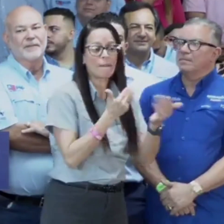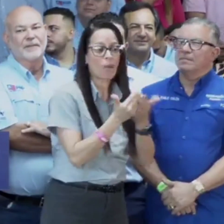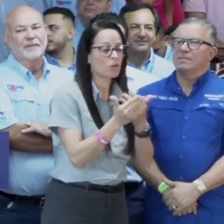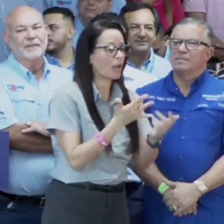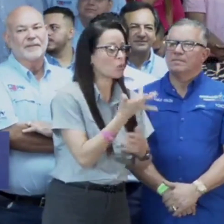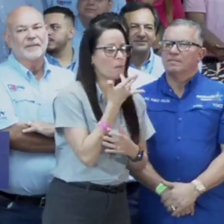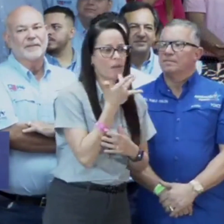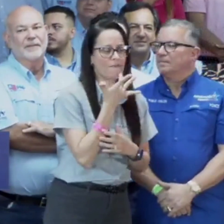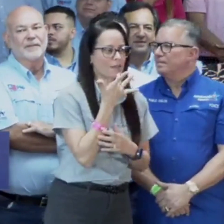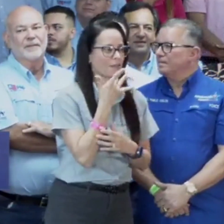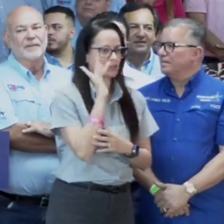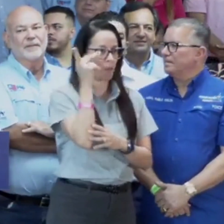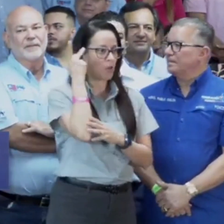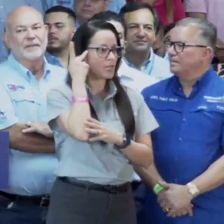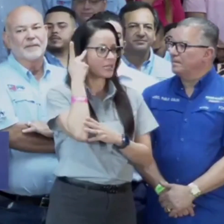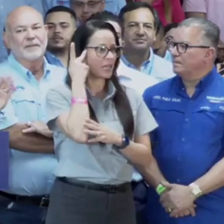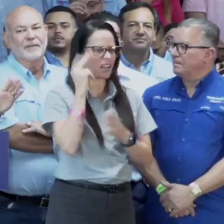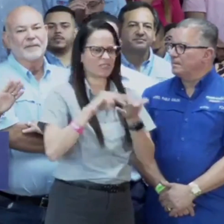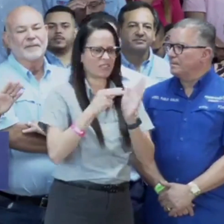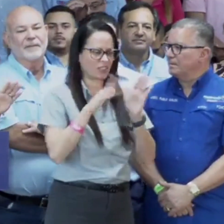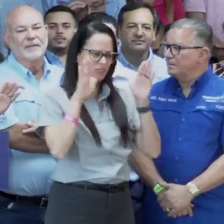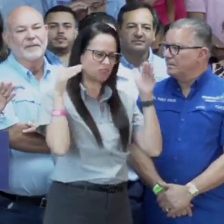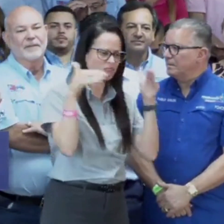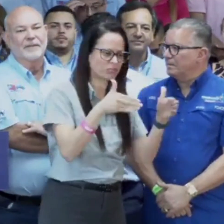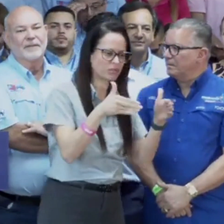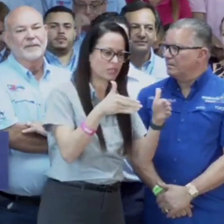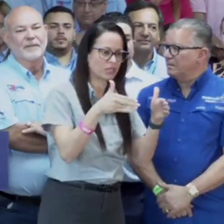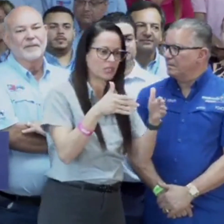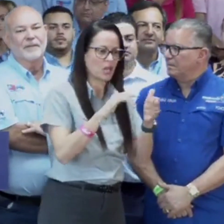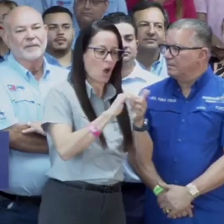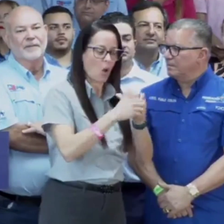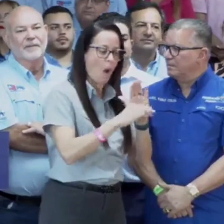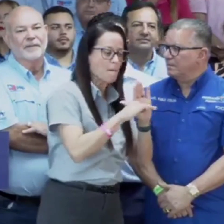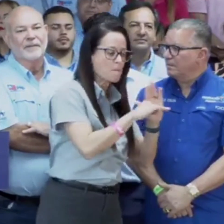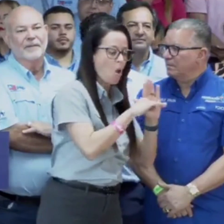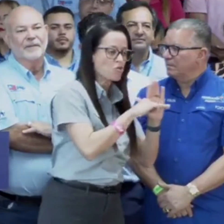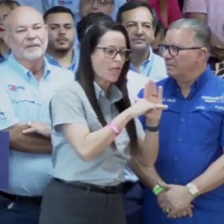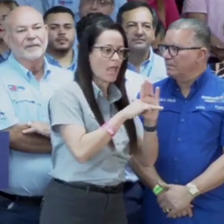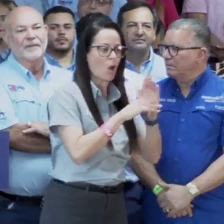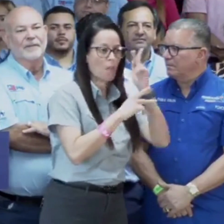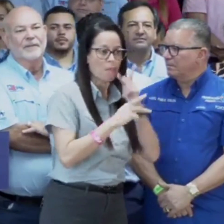elección se trata de los modelos de la izquierda la relación con los Estados Unidos y te voy a